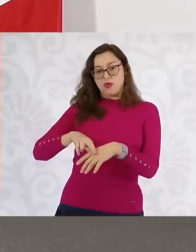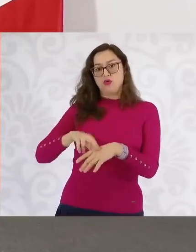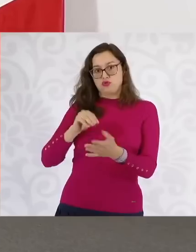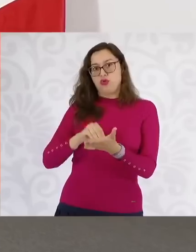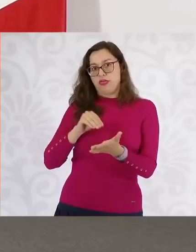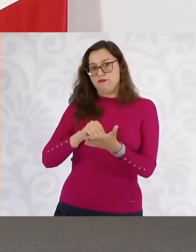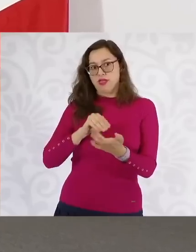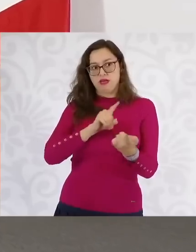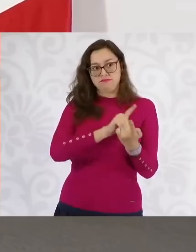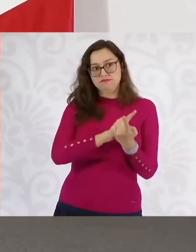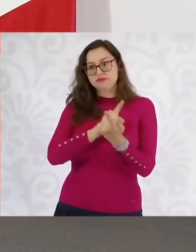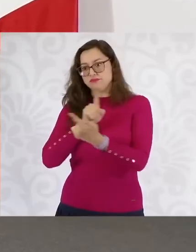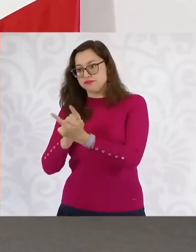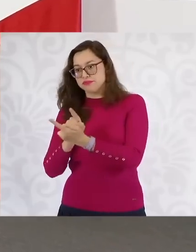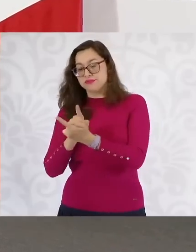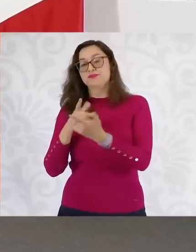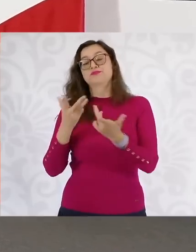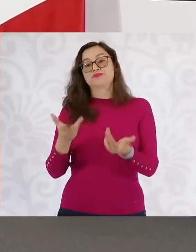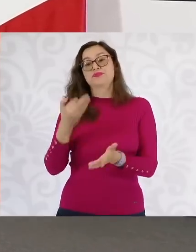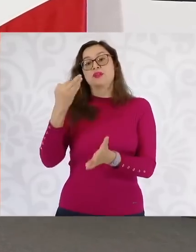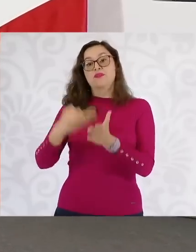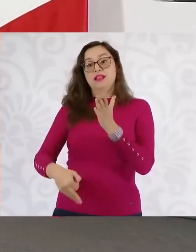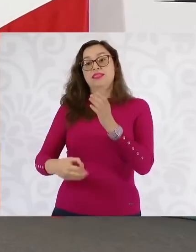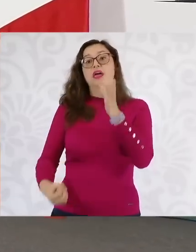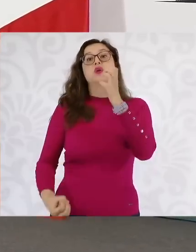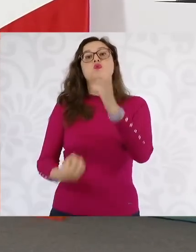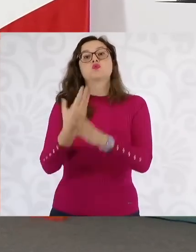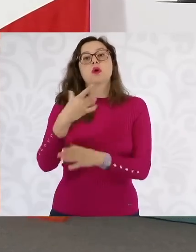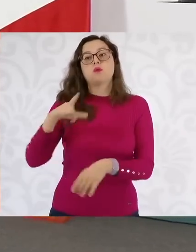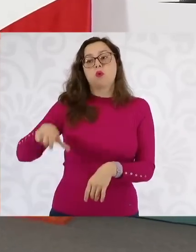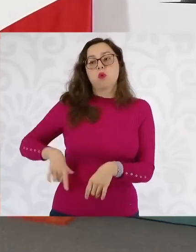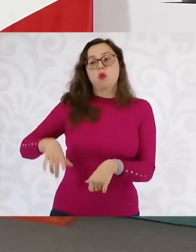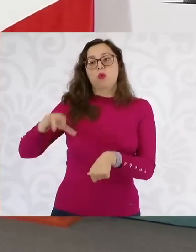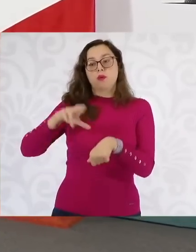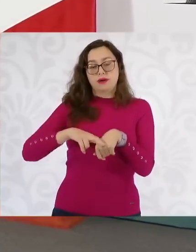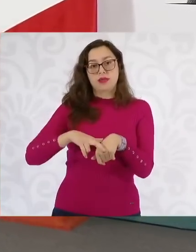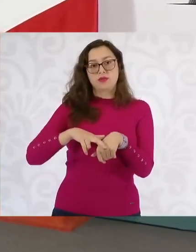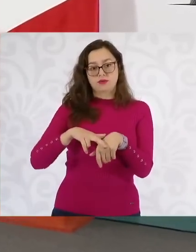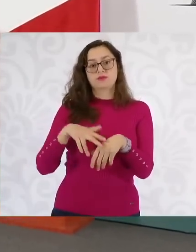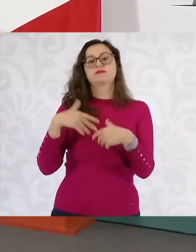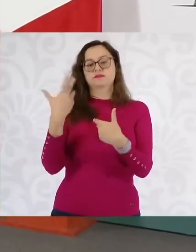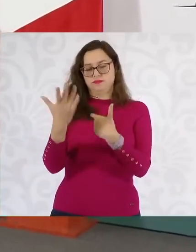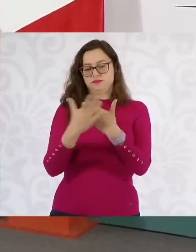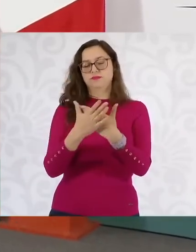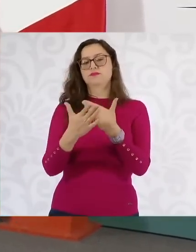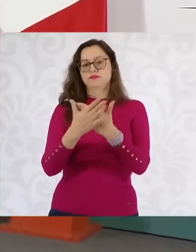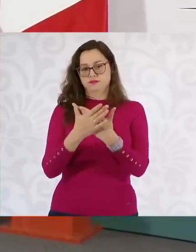trabajo pero en alguno nos va a quedar la reunión aunque ya tenemos claros Cuáles son los proyectos